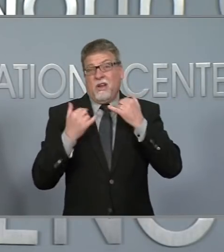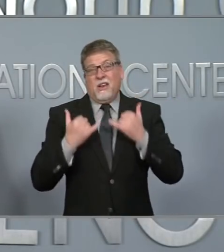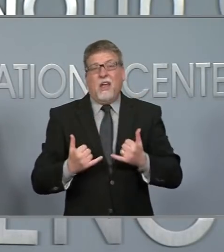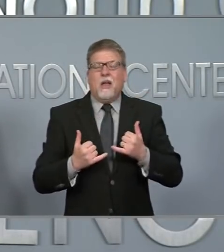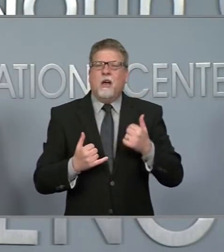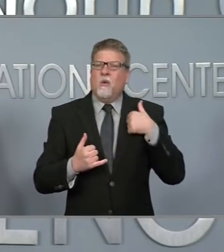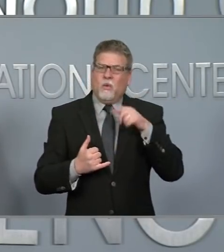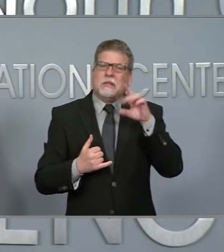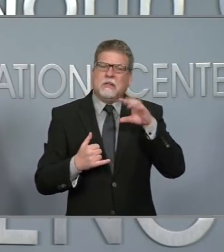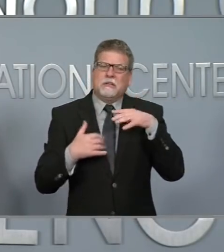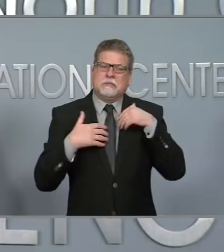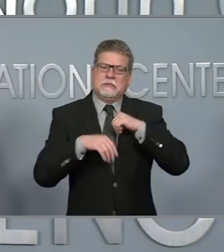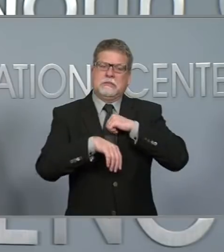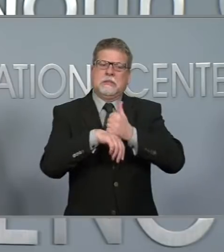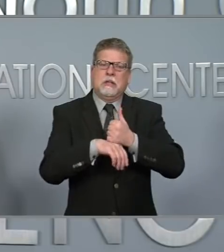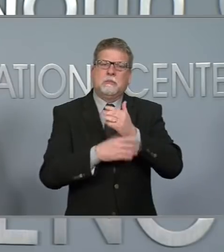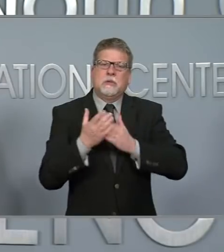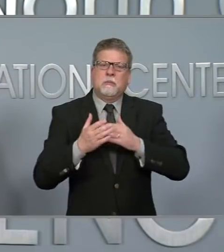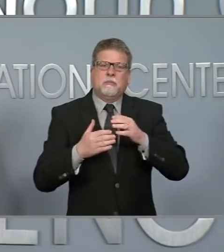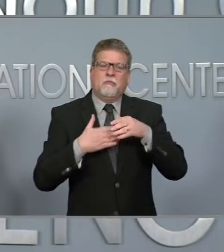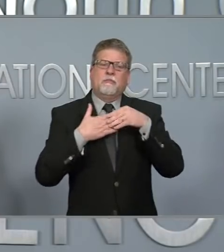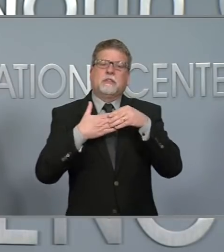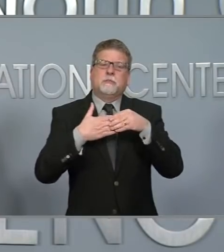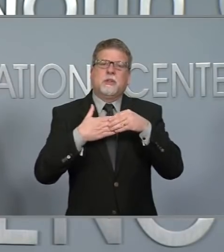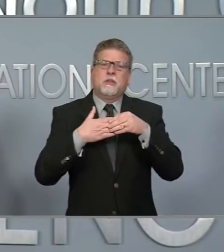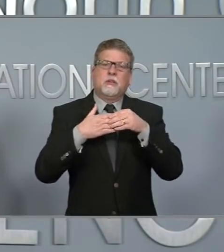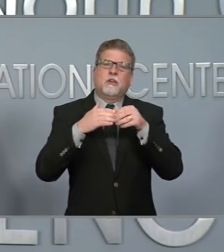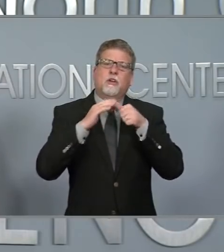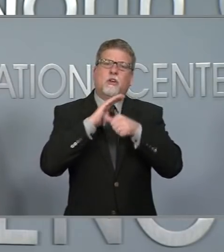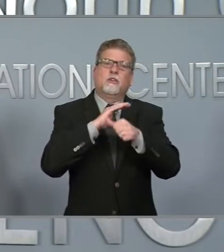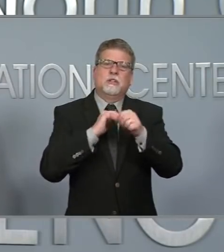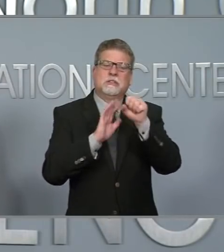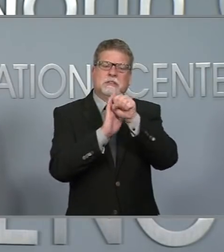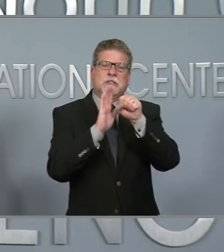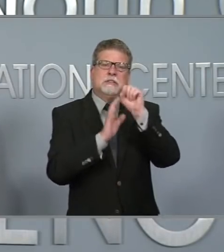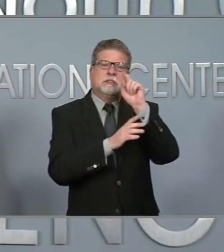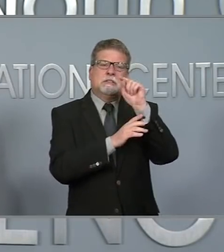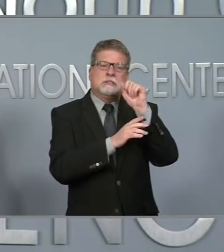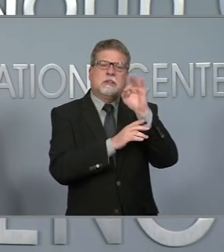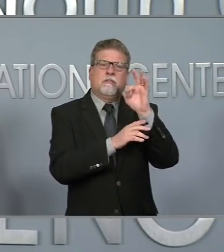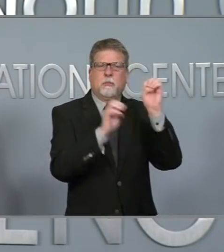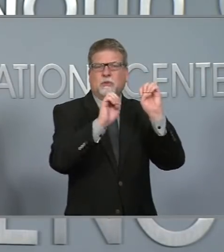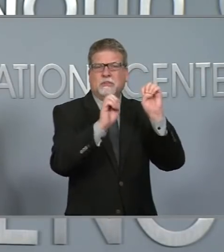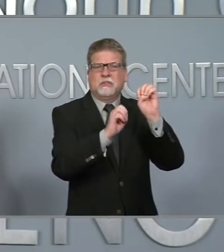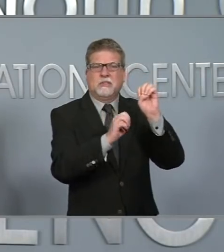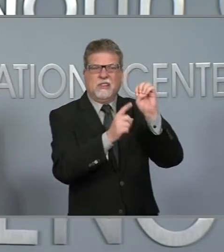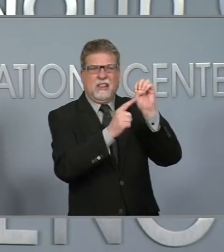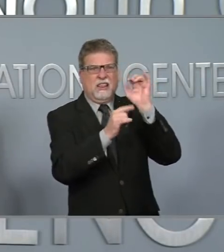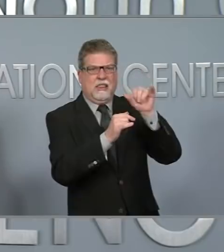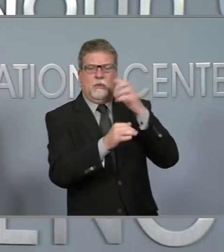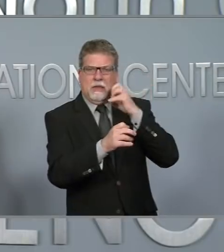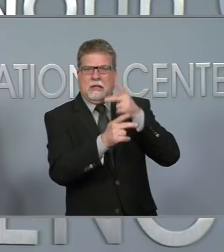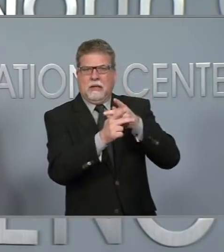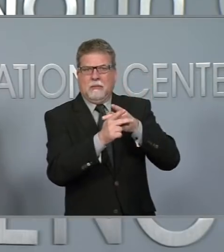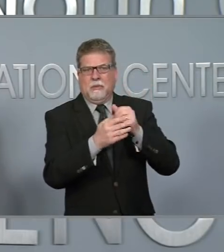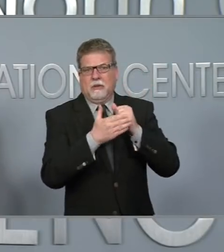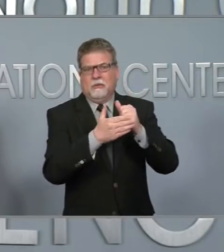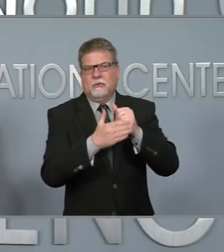en este momento y también los hospitales locales. Estamos hablando con todos para ver qué